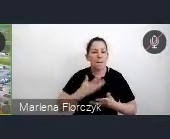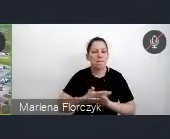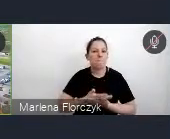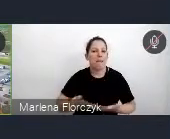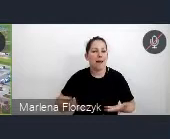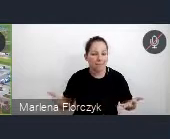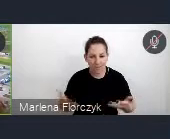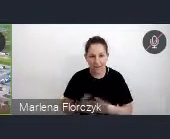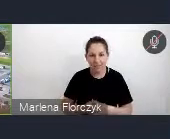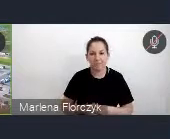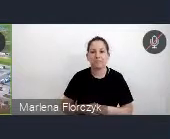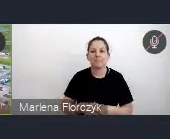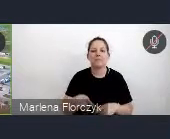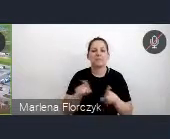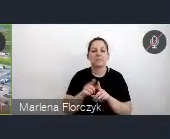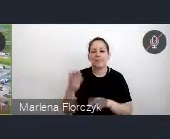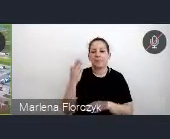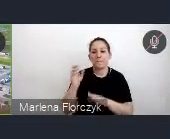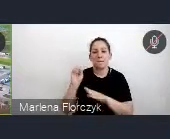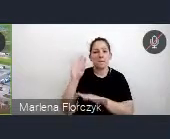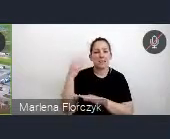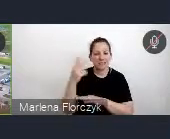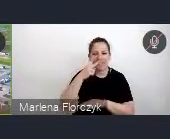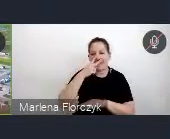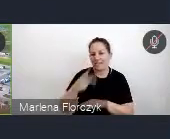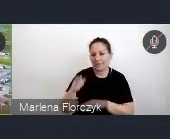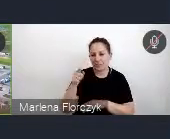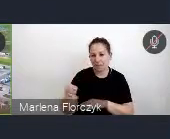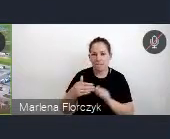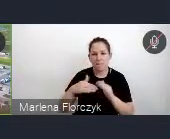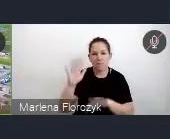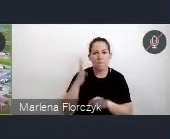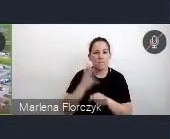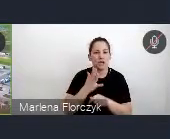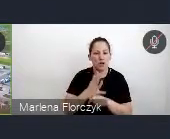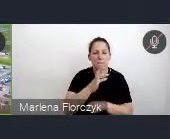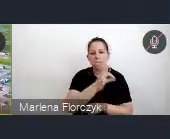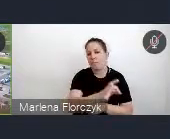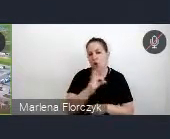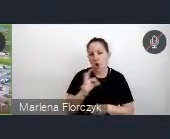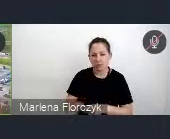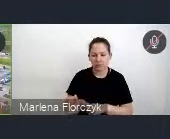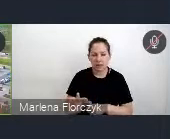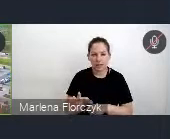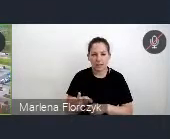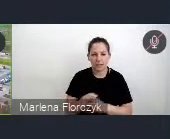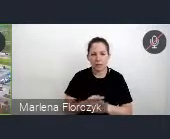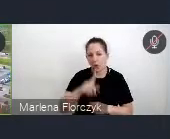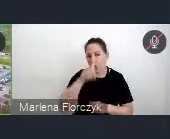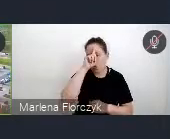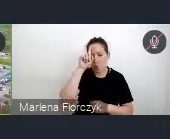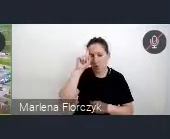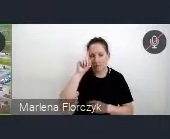Tak jak to przed chwileczką z prezentacji widzieliśmy, ponad 50% ludzi całej planety